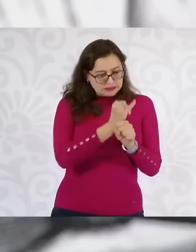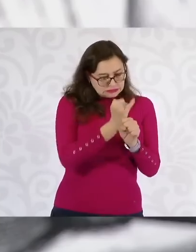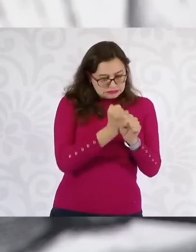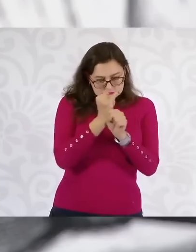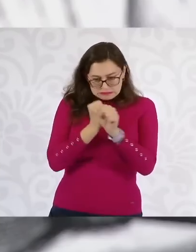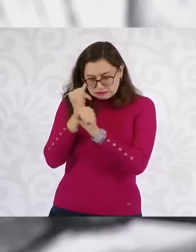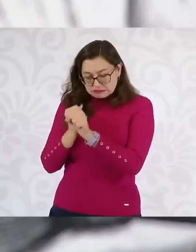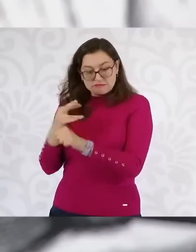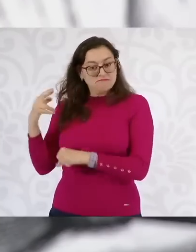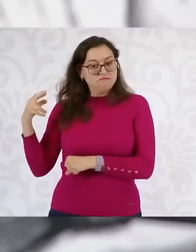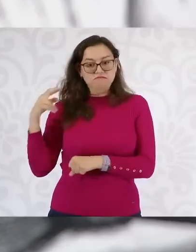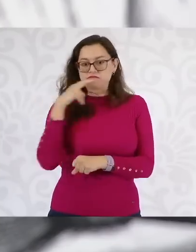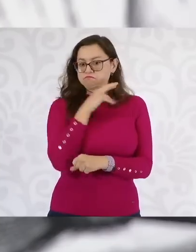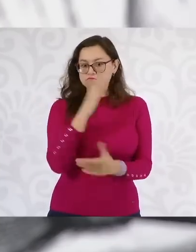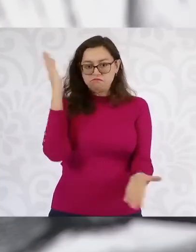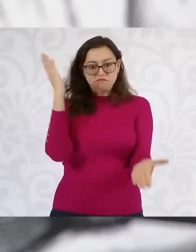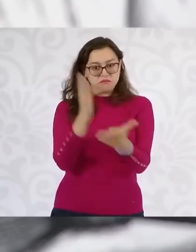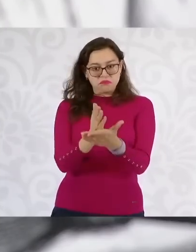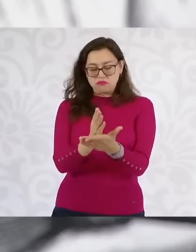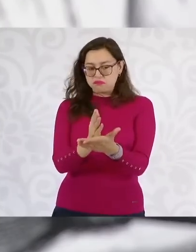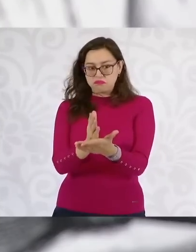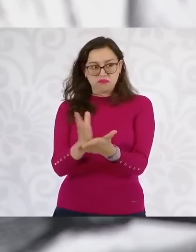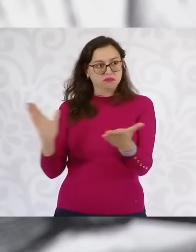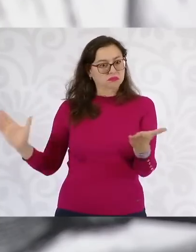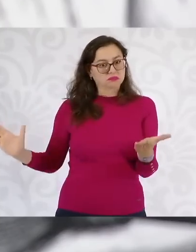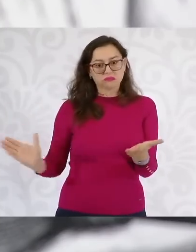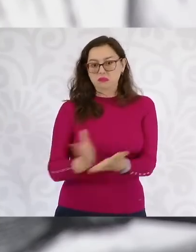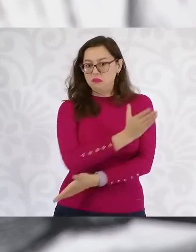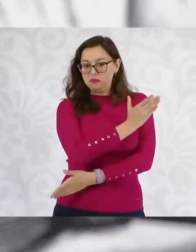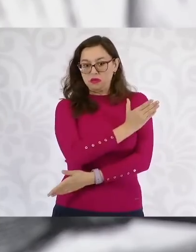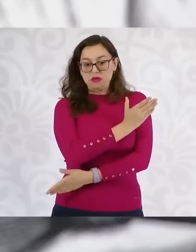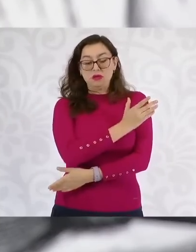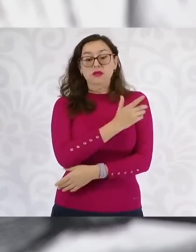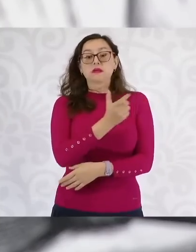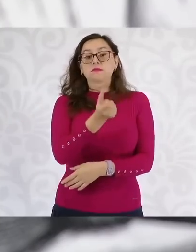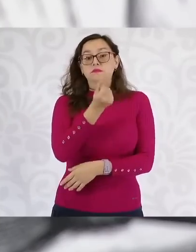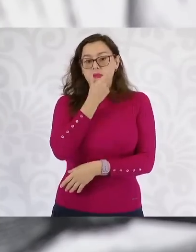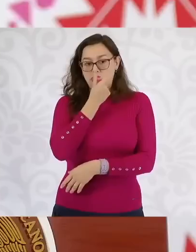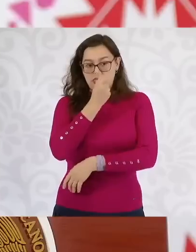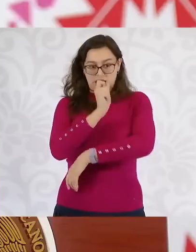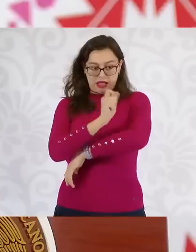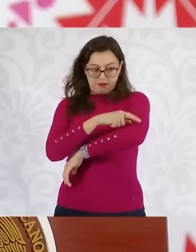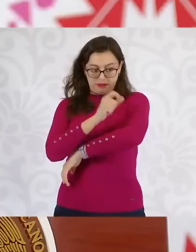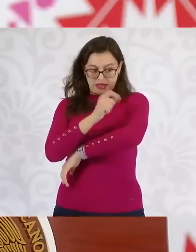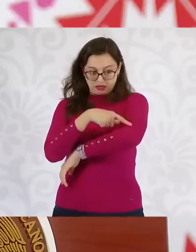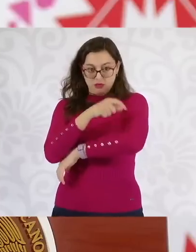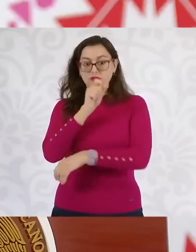el principio Se suspendió este medicamento no solo ahí sino en toda la república